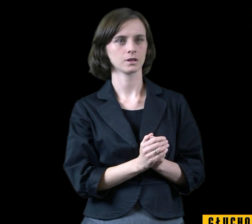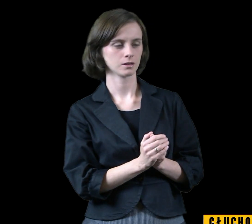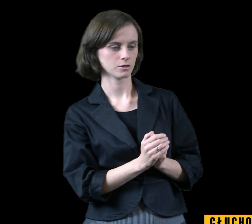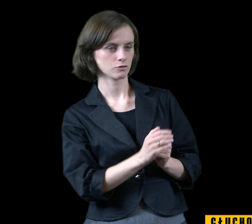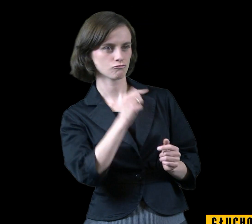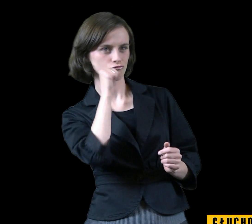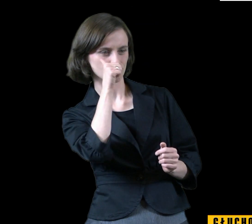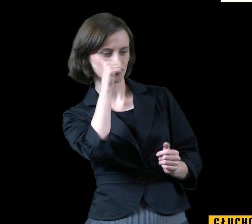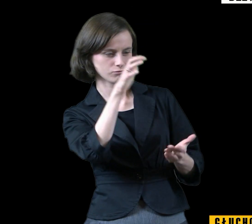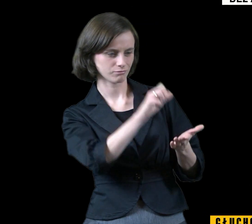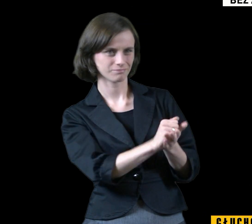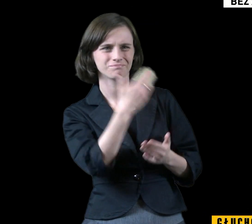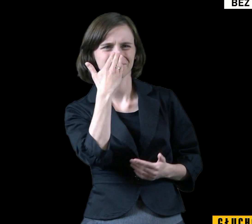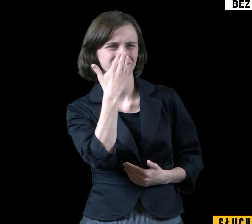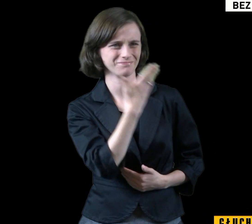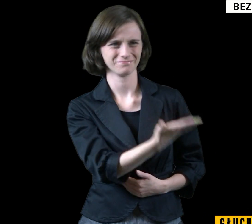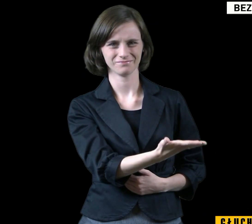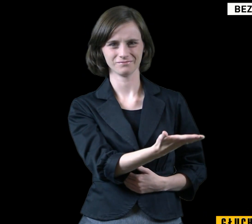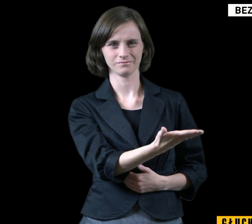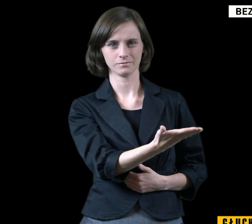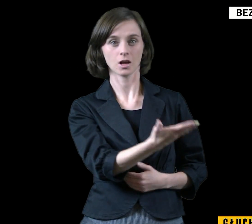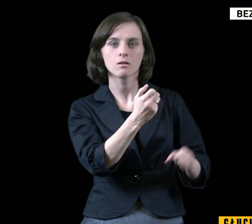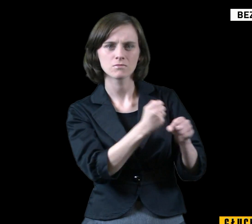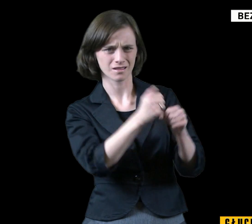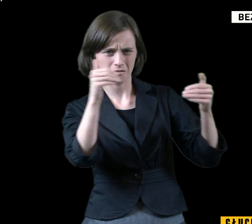Czym na co dzień zajmują się osoby głuchoniewidome?